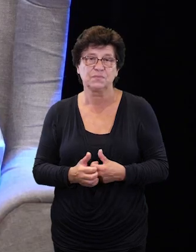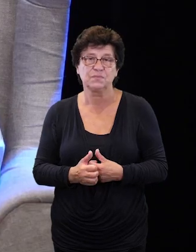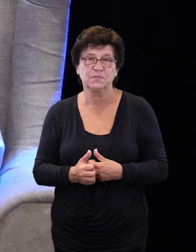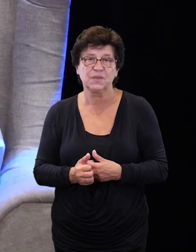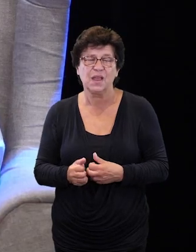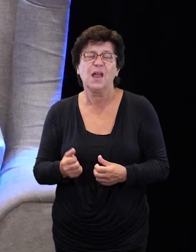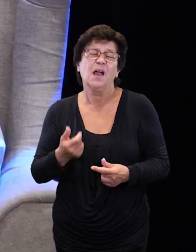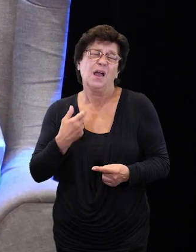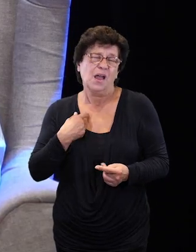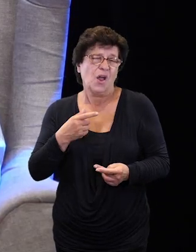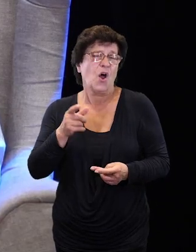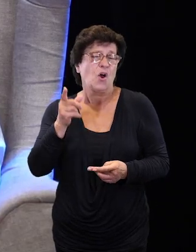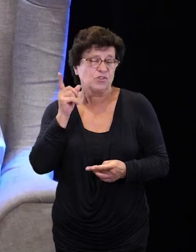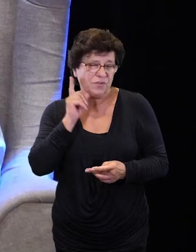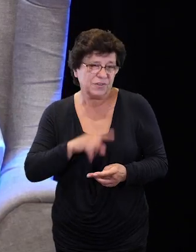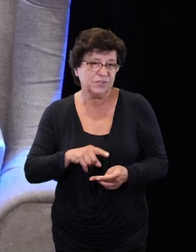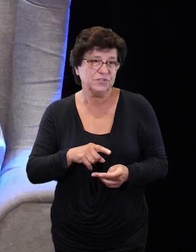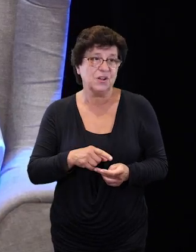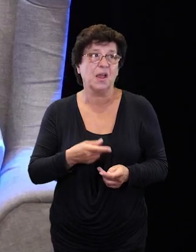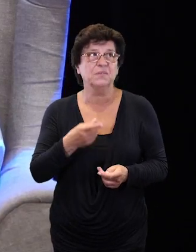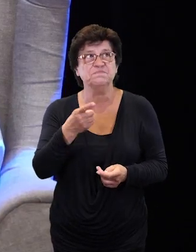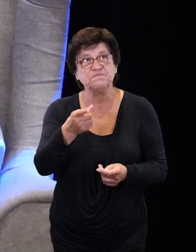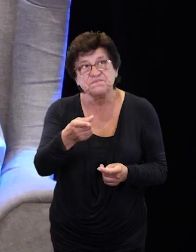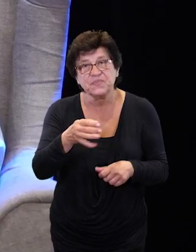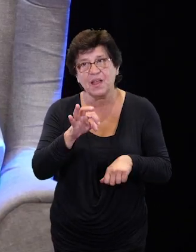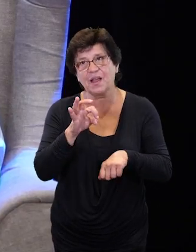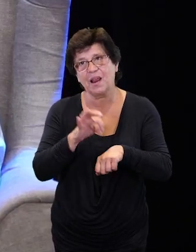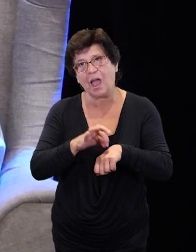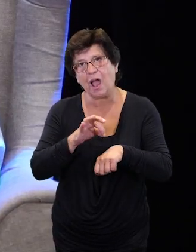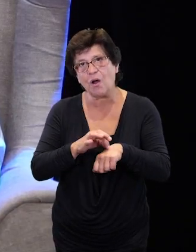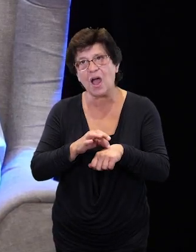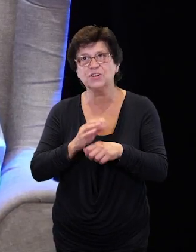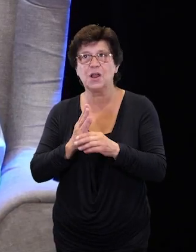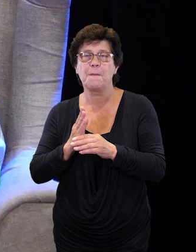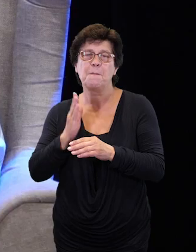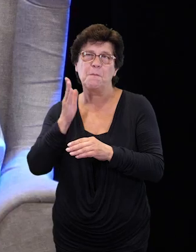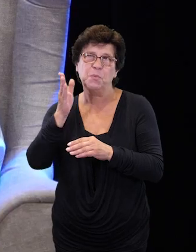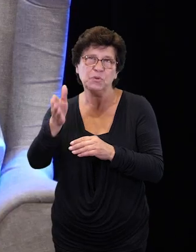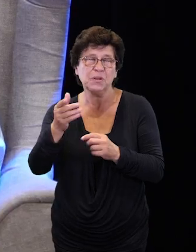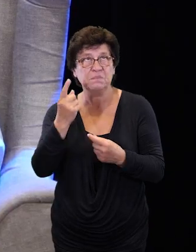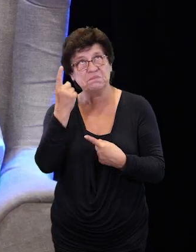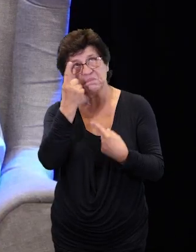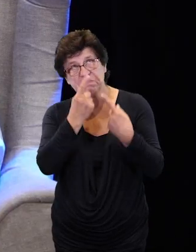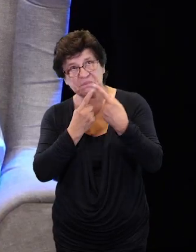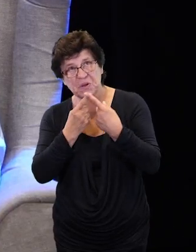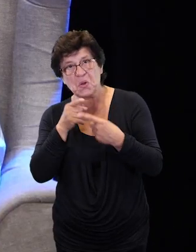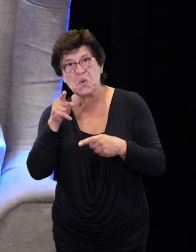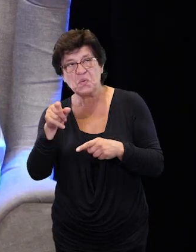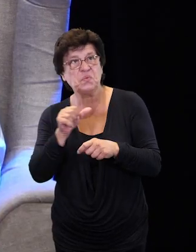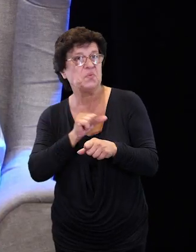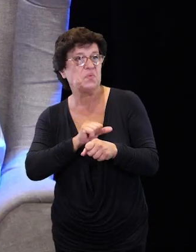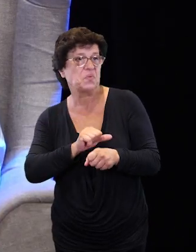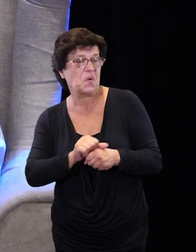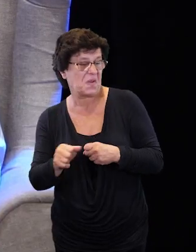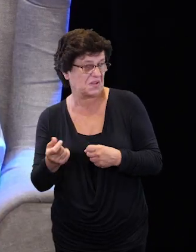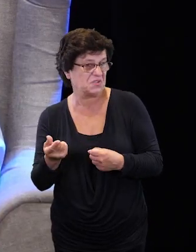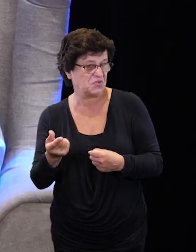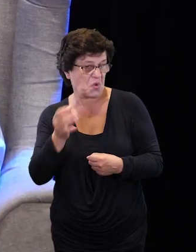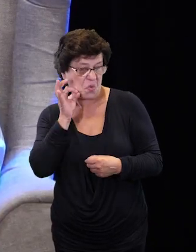Oczywiście, może lekarze potem, niektórzy, rzeczywiście stwierdzili, że to jest główna rzecz, którą oni będą robić, błędnie,